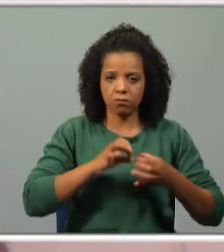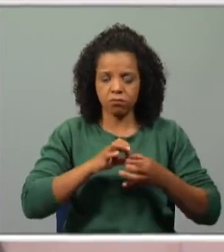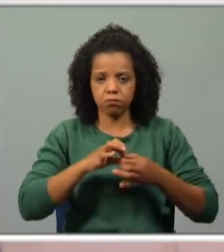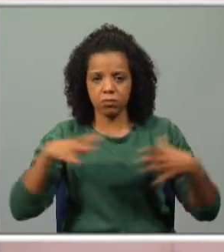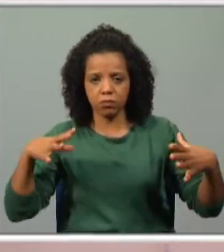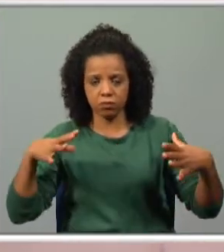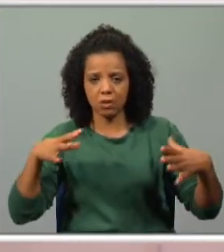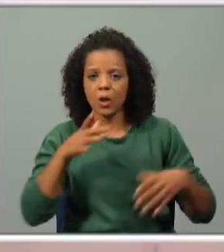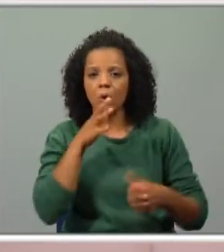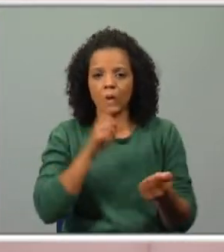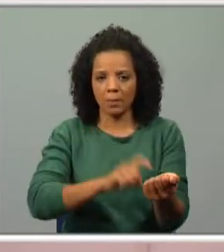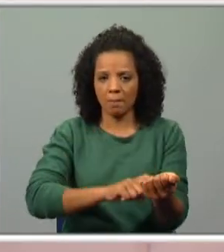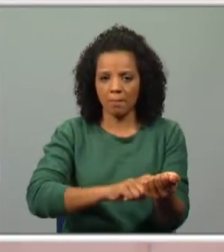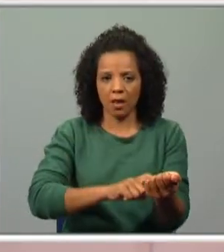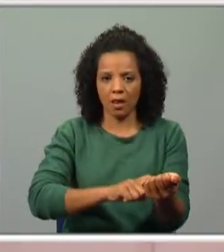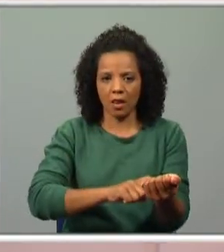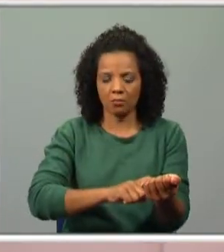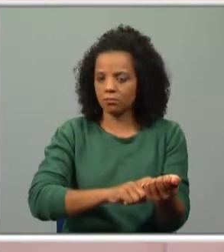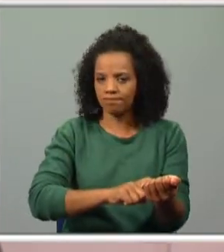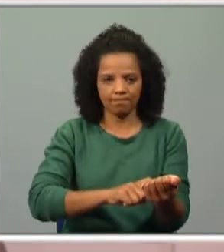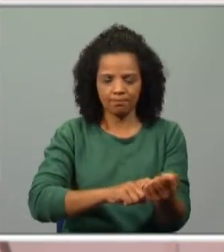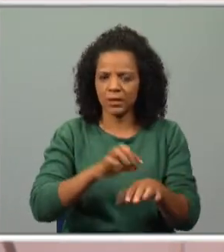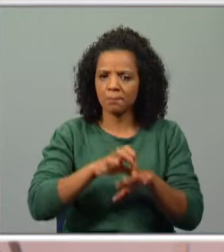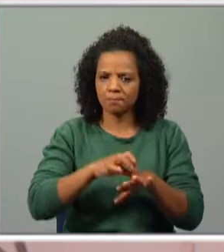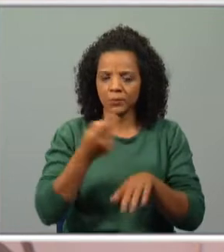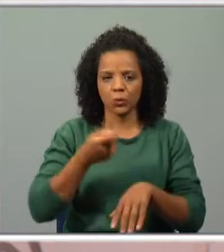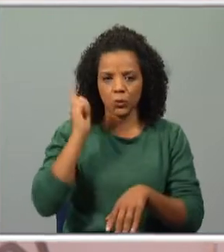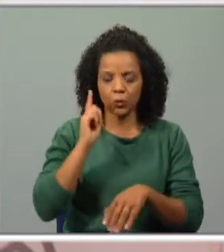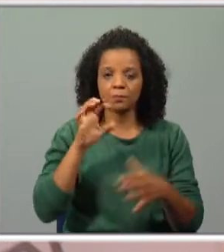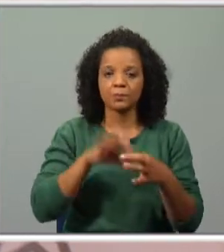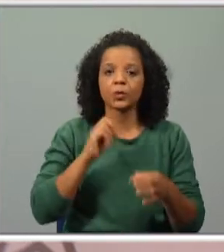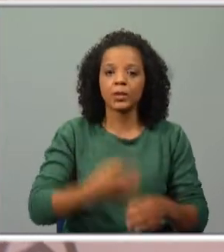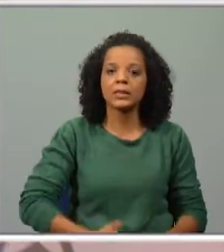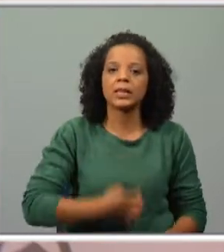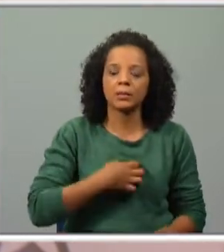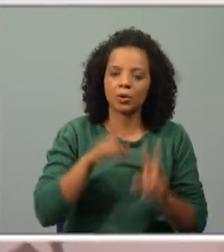com a cor da pele com a raça tem a ver com o sentimento ouve o tema e depois 跟膚色跟種族有關係帶著感覺聽主題然後